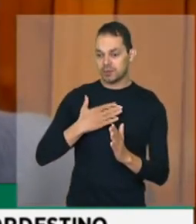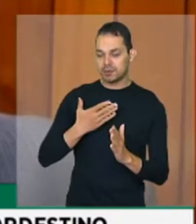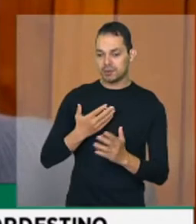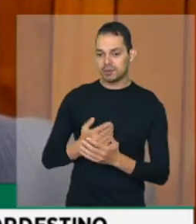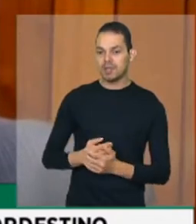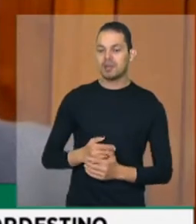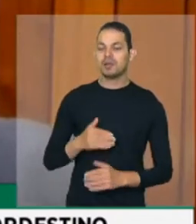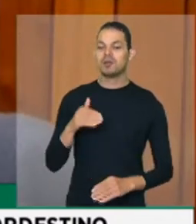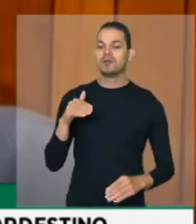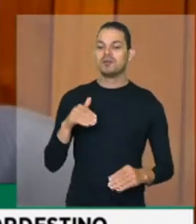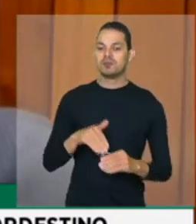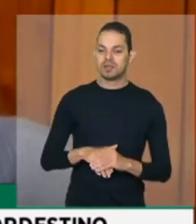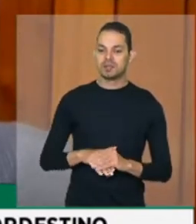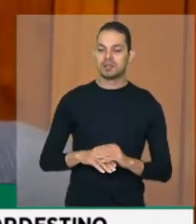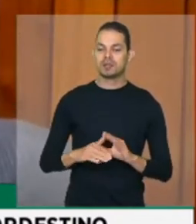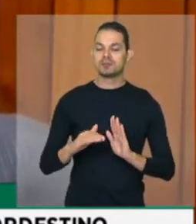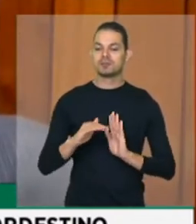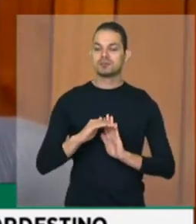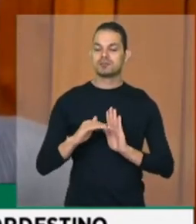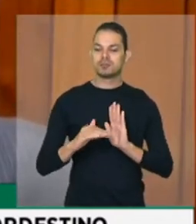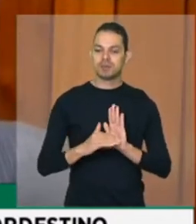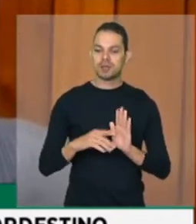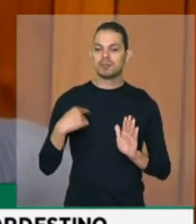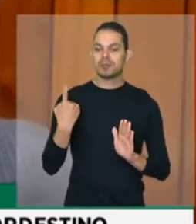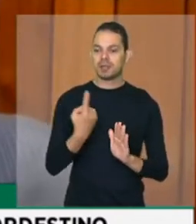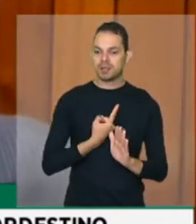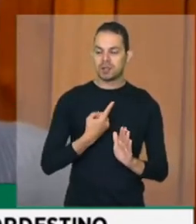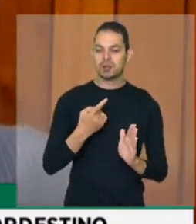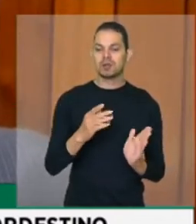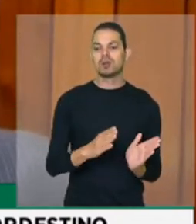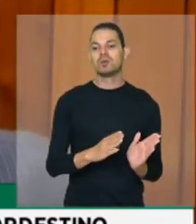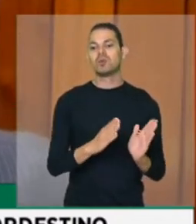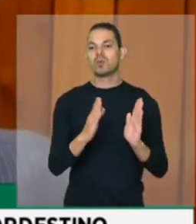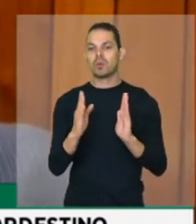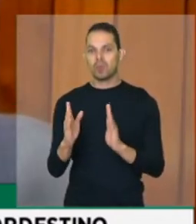PRESIDENTE, ORIENTA PARA PODERMOS DAR A PRORROGAÇÃO CONTRA A RETIRADA DE PAUTA, POR QUE É QUE ISSO É